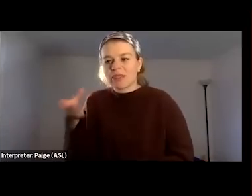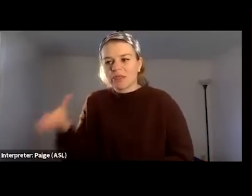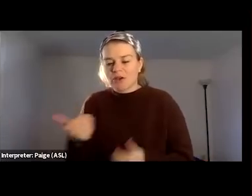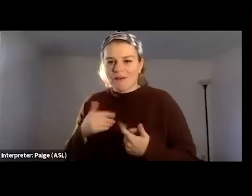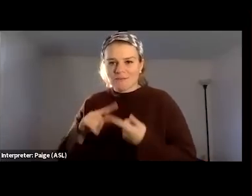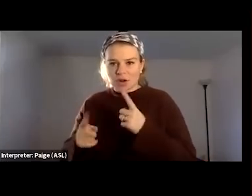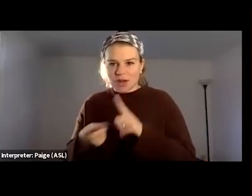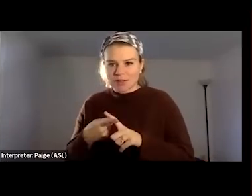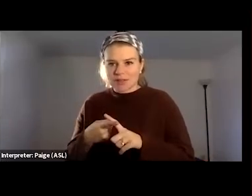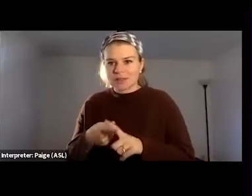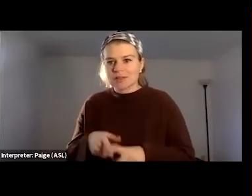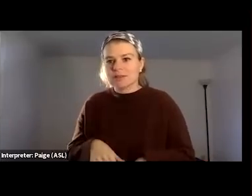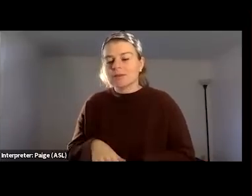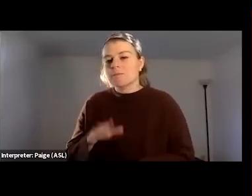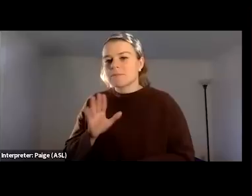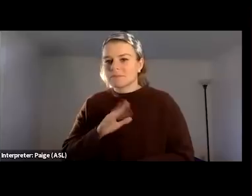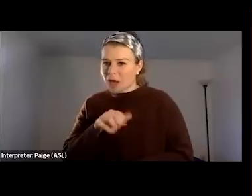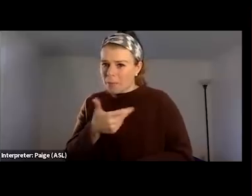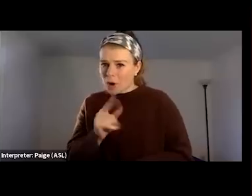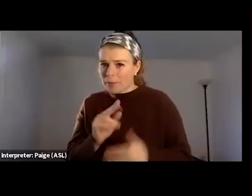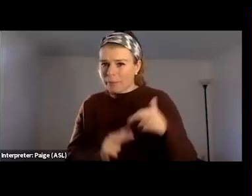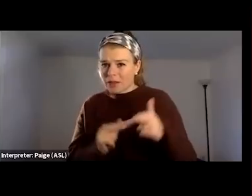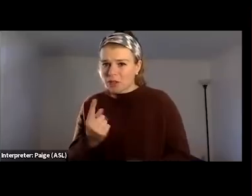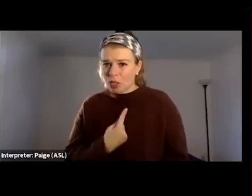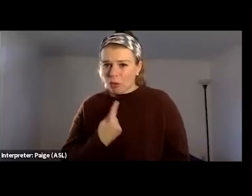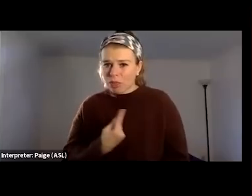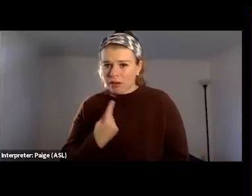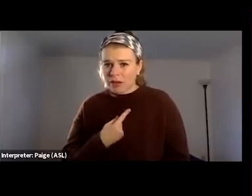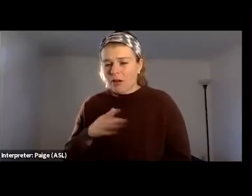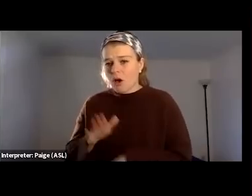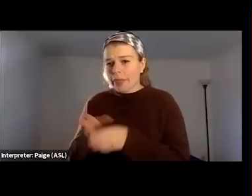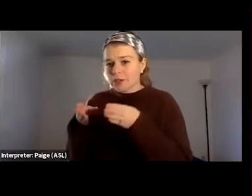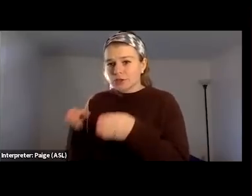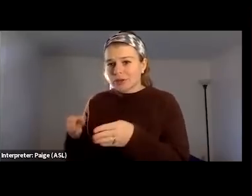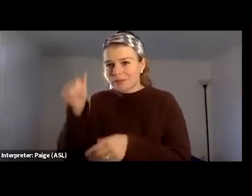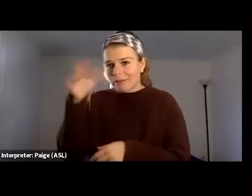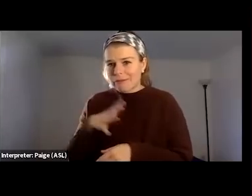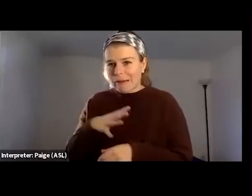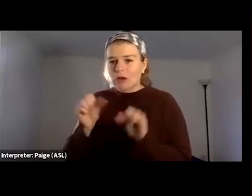En su edificio de apartamentos, estaba solo. En las calles, era un tipo que podía sobrevivir al sinhogarismo.